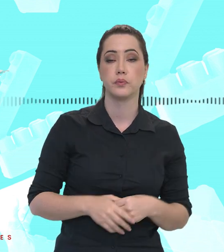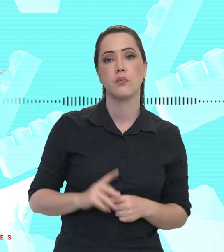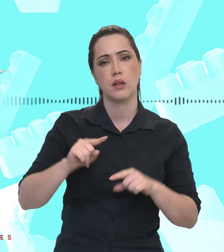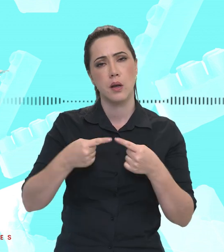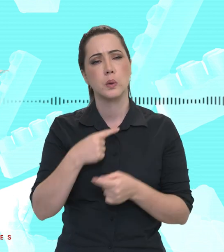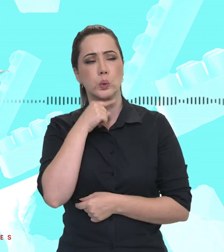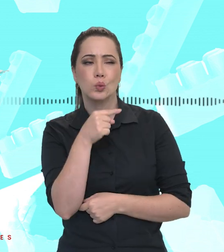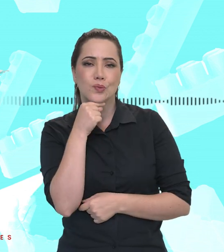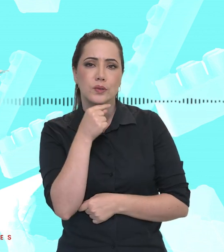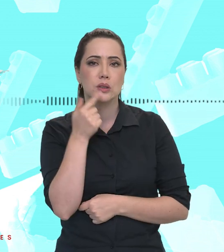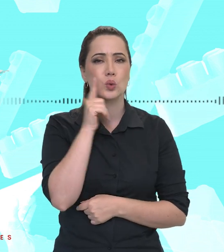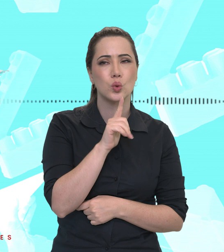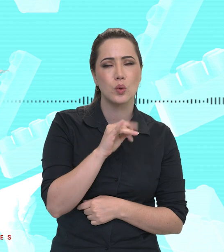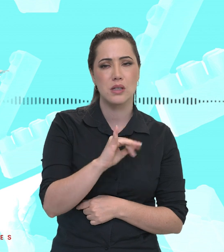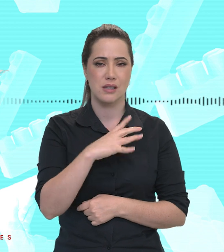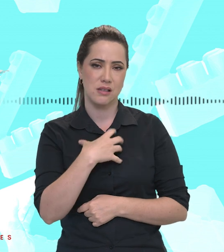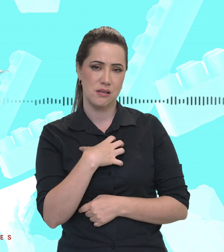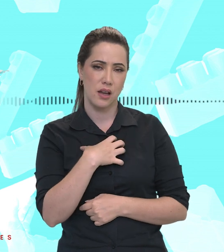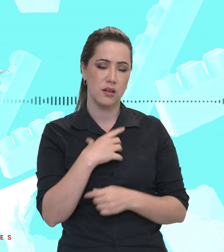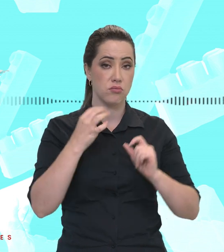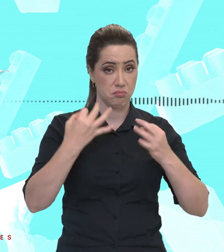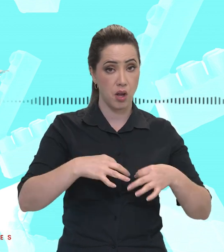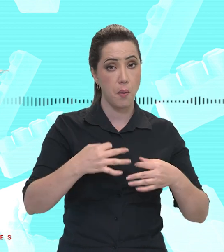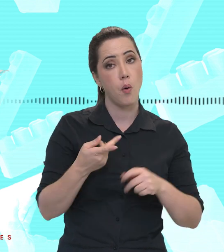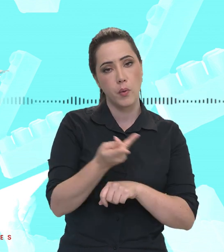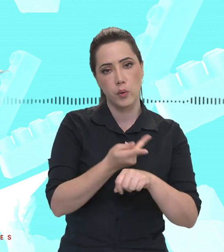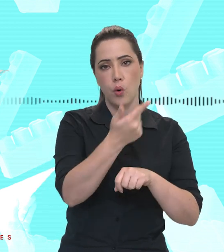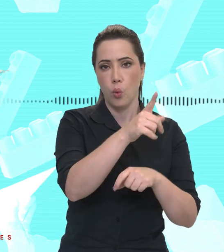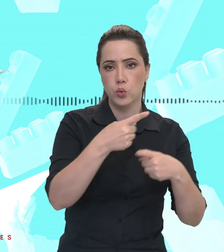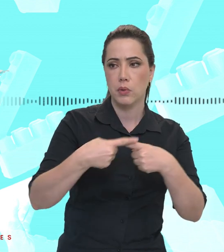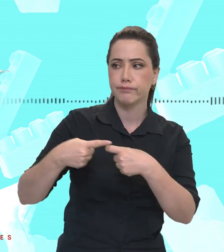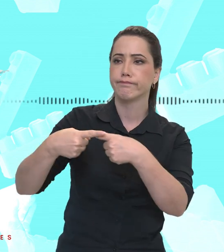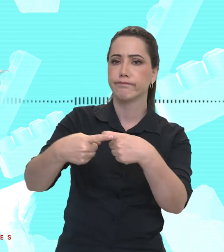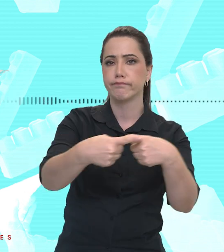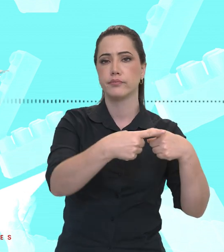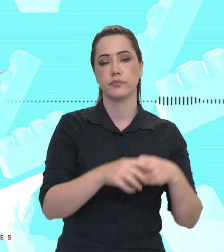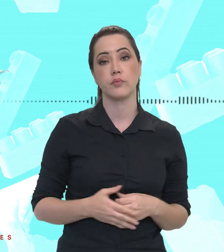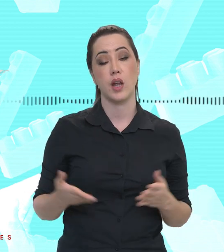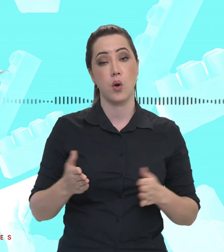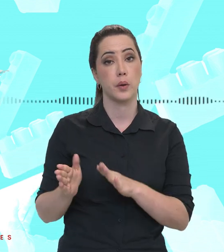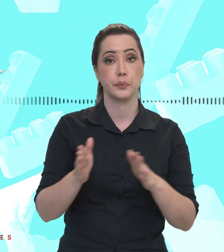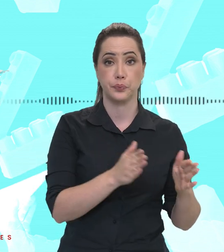[Leyberson] E se a dúvida persistir, ir atrás de mais opiniões médicas. Parte 2: Tourette, um raro nada típico UM RARO NADA TÍPICO [trilha sonora toca ao fundo por breve momento] 🎶